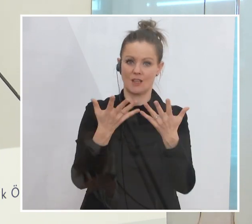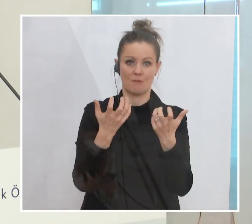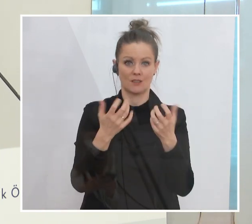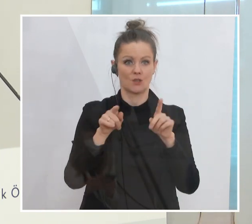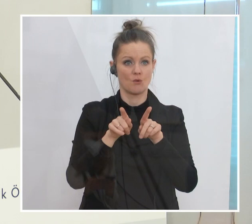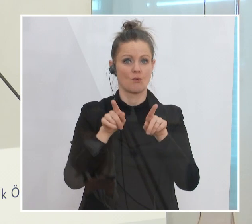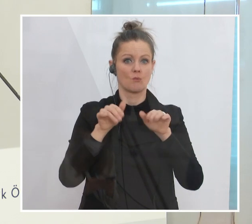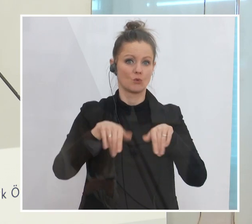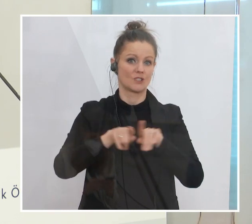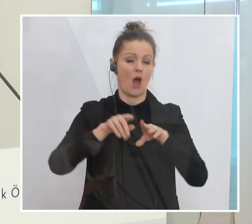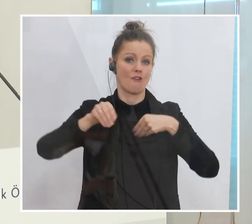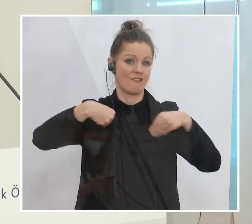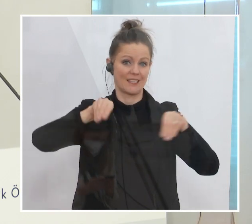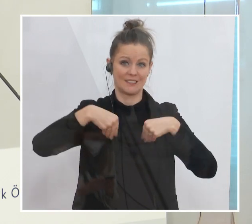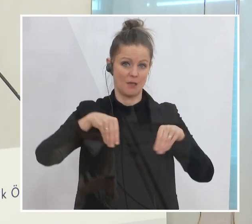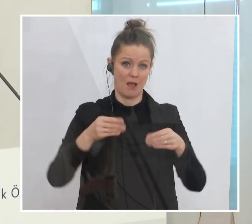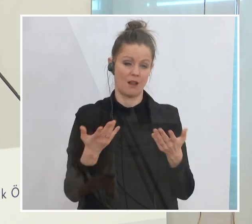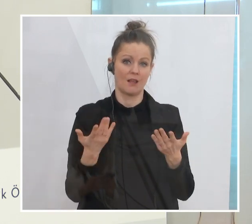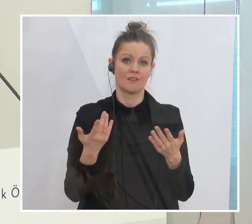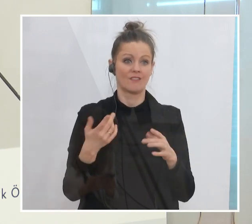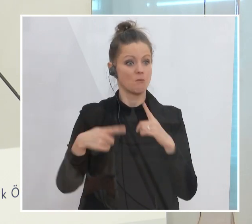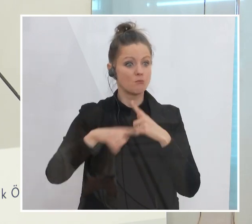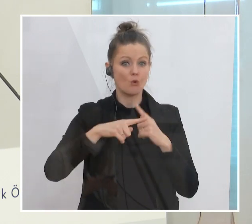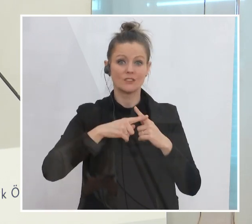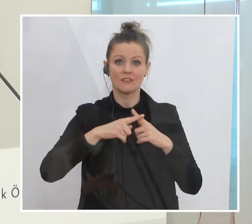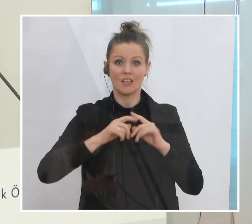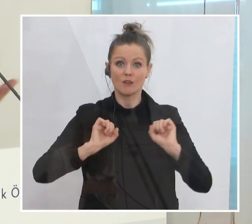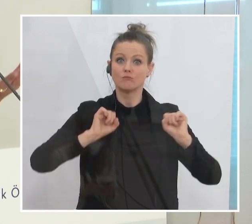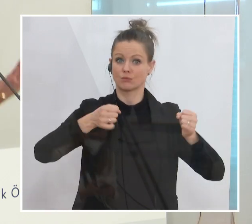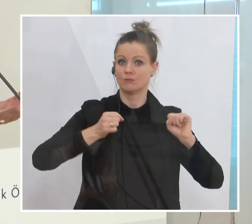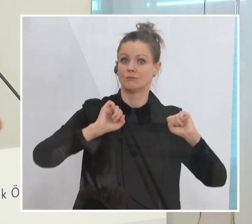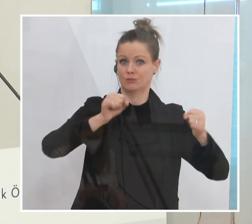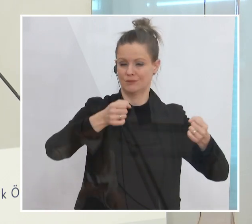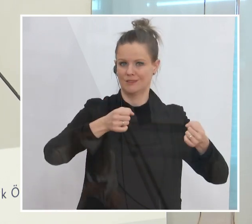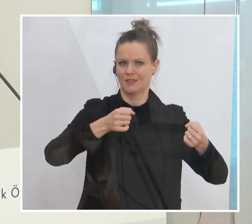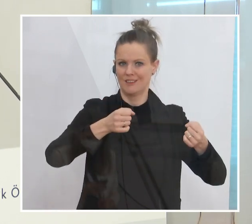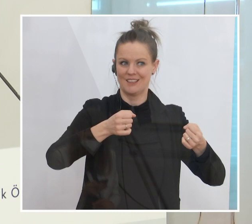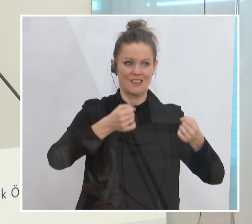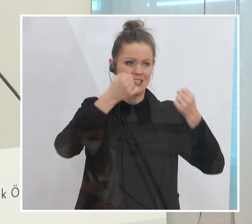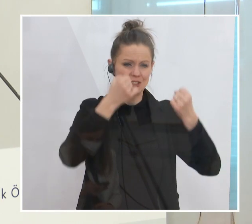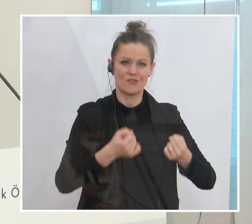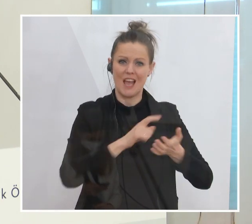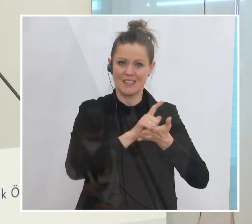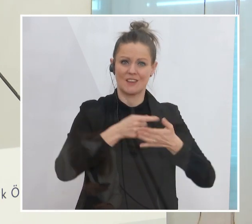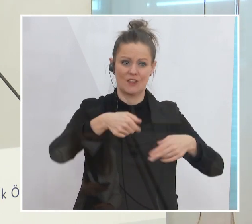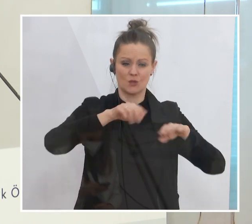um diese positiven Dynamiken, die auch jetzt aus der schweren Zeit herausführen können bestmöglich